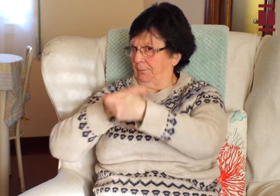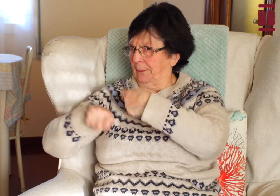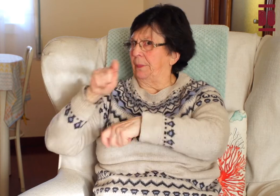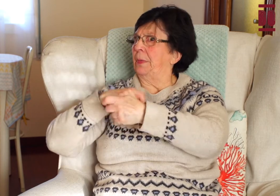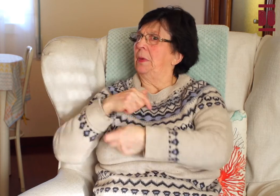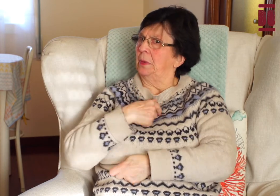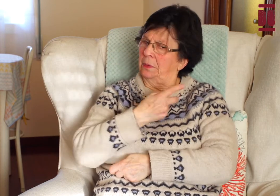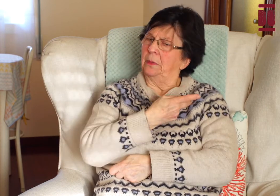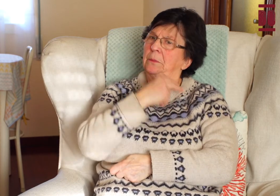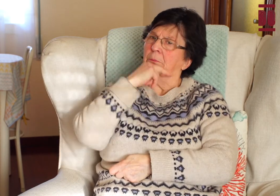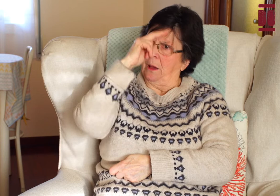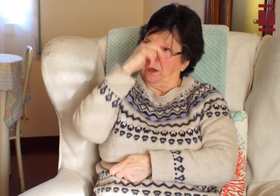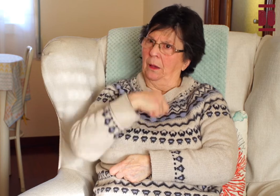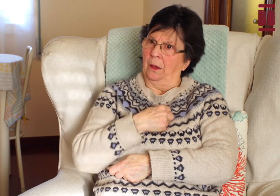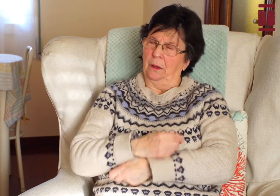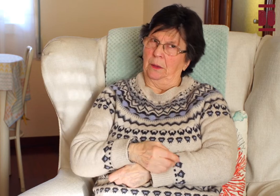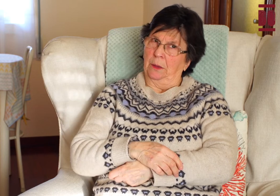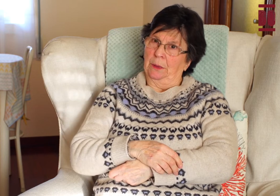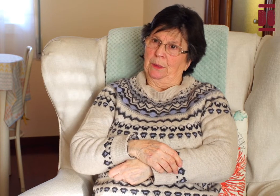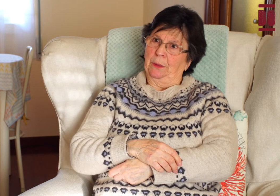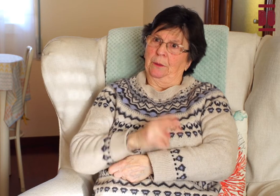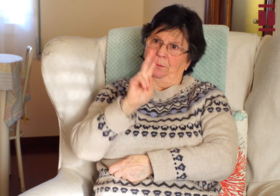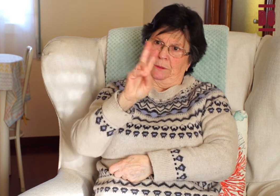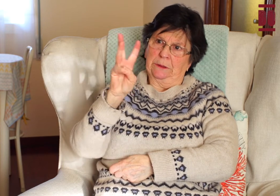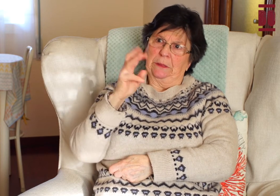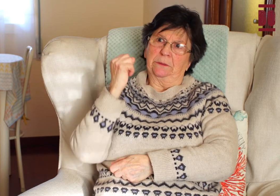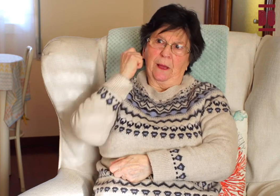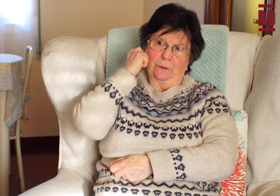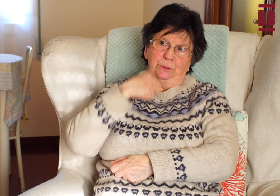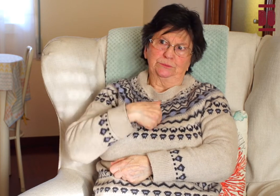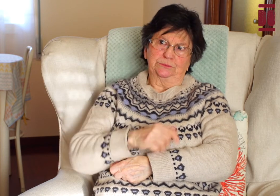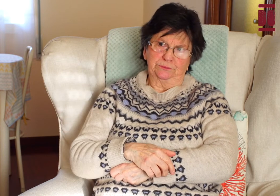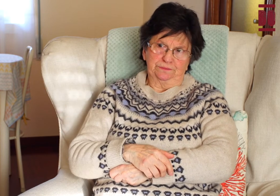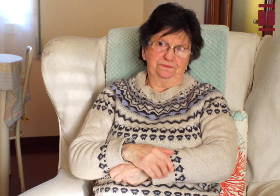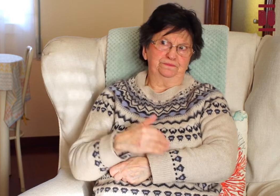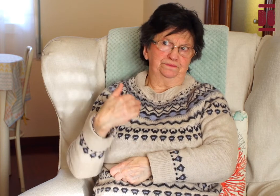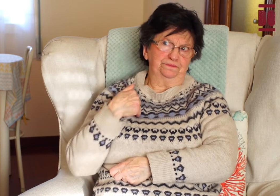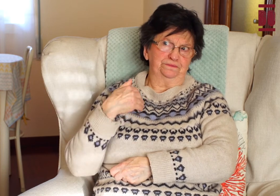en el mercado. Junto con mi padre, íbamos los dos. Yo tenía 23 años. Ambos sufrimos muchísimo.